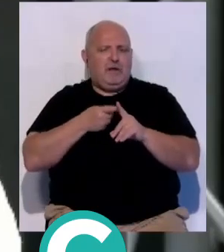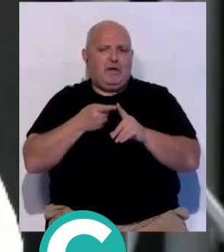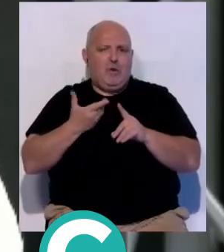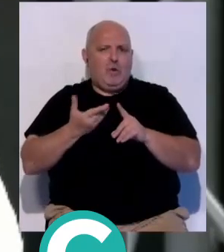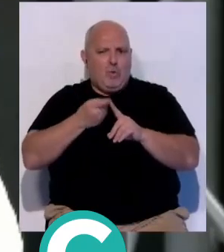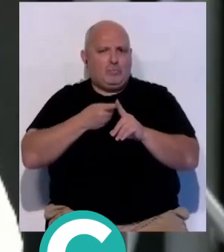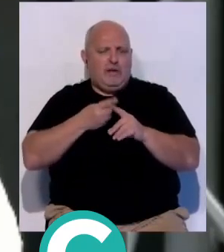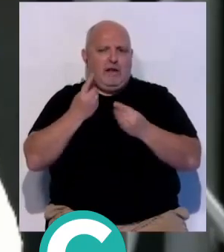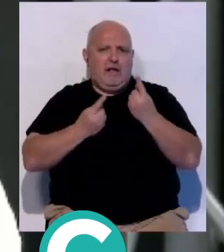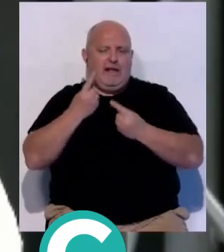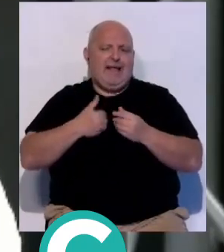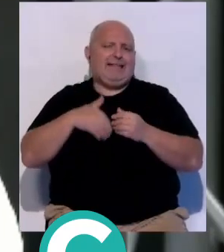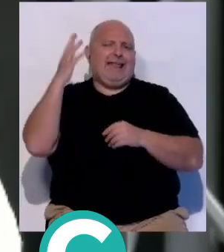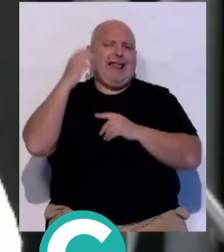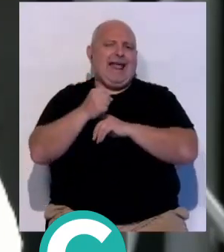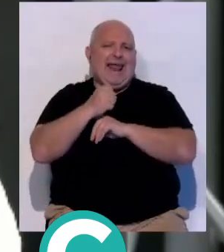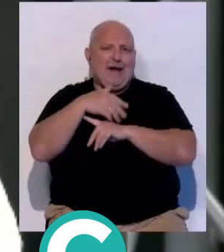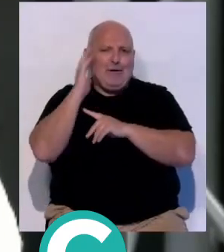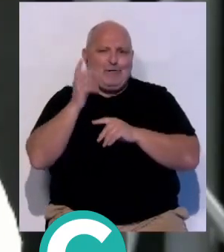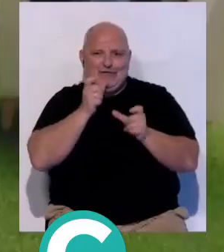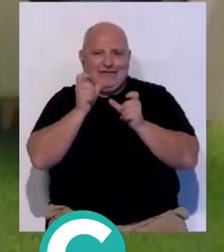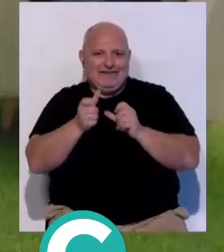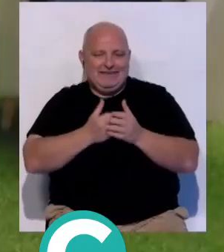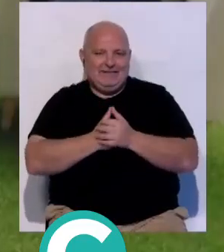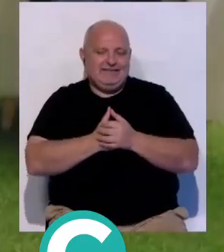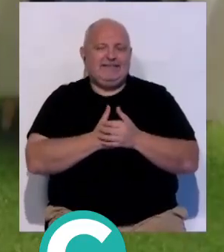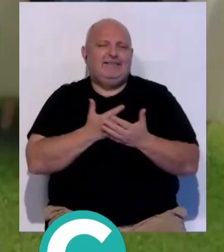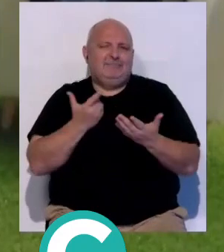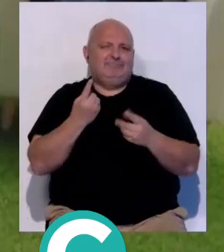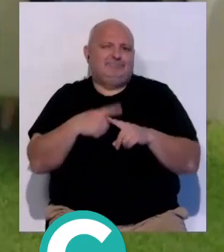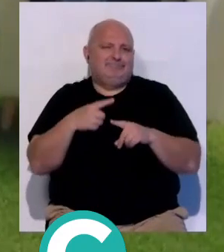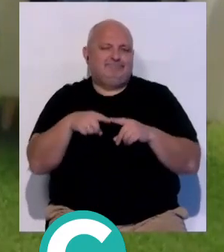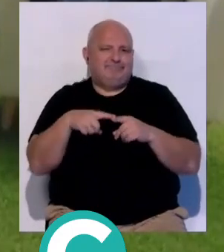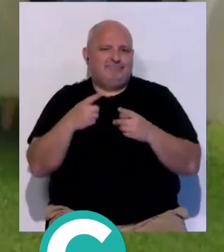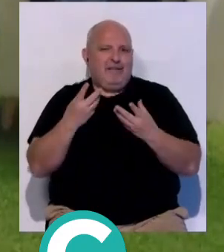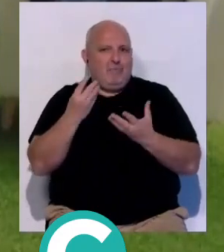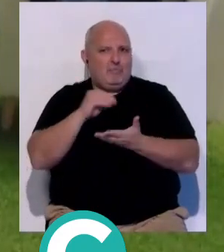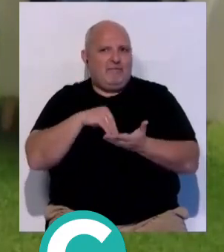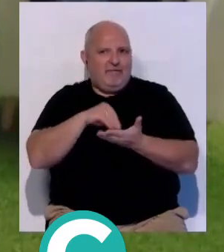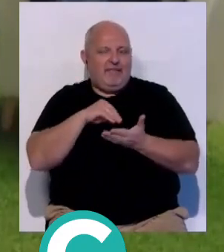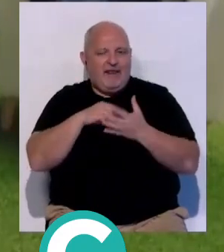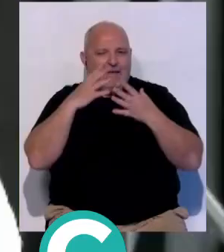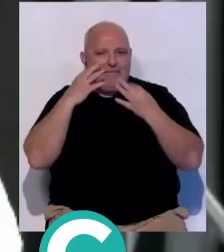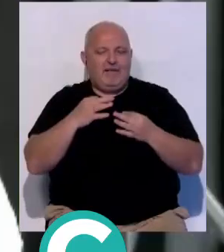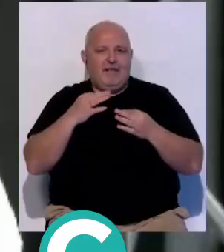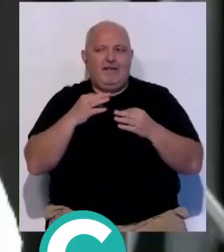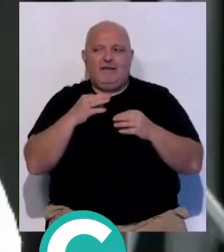o sea muchas cosas muchas cosas que que realmente lo que dice yo no lo